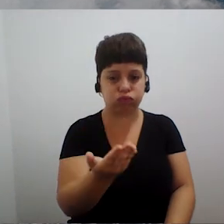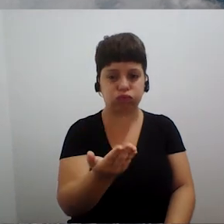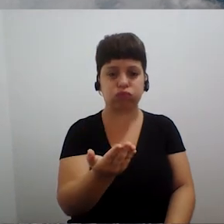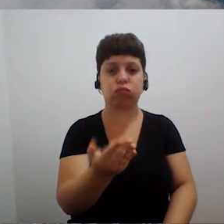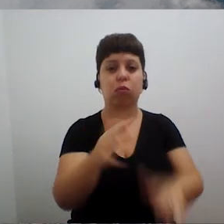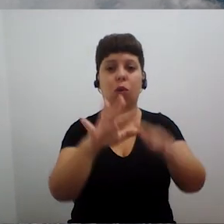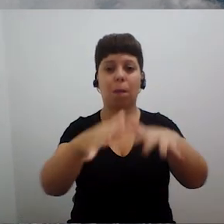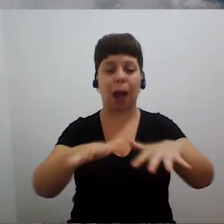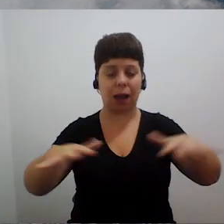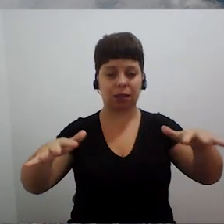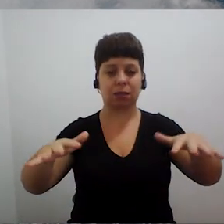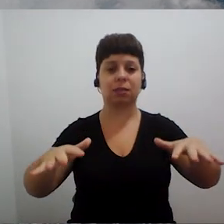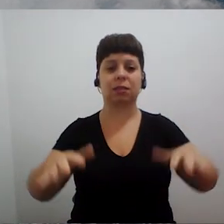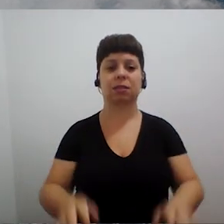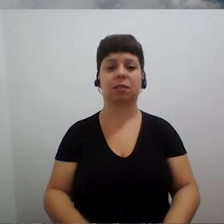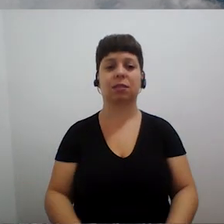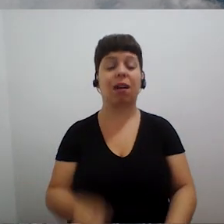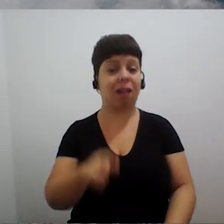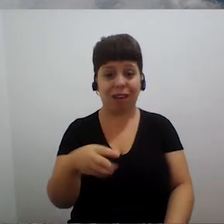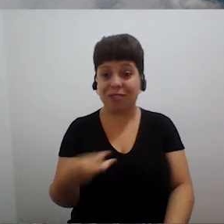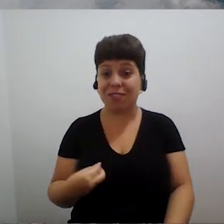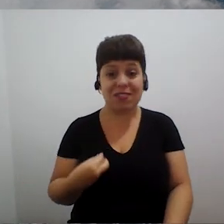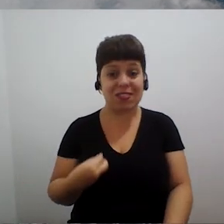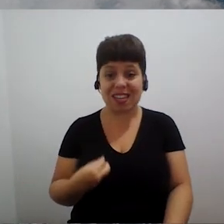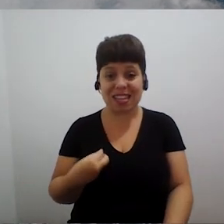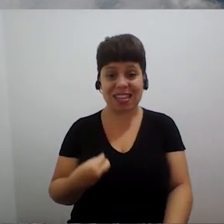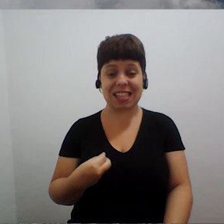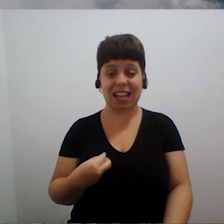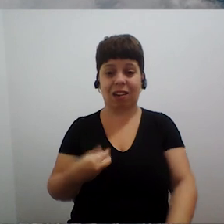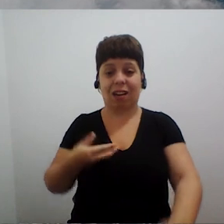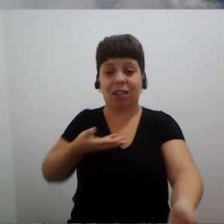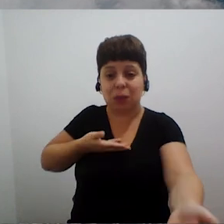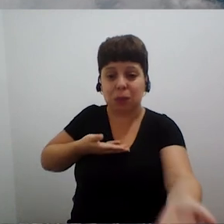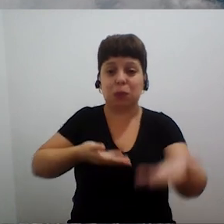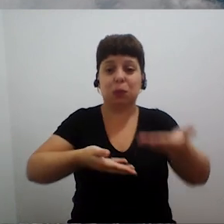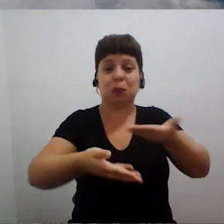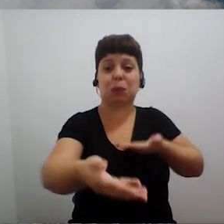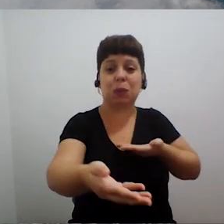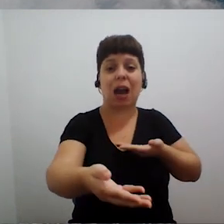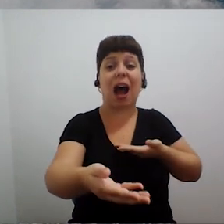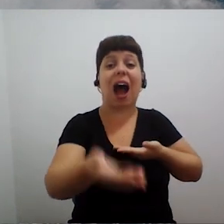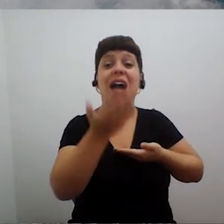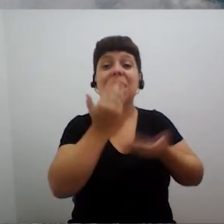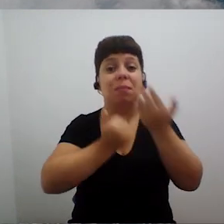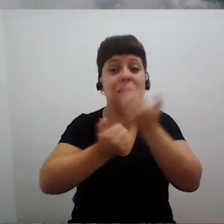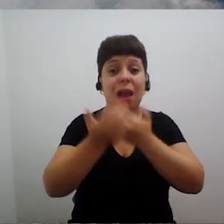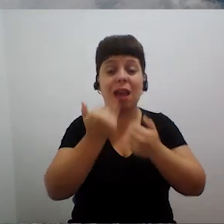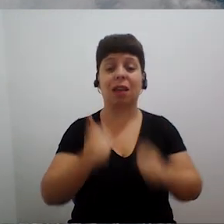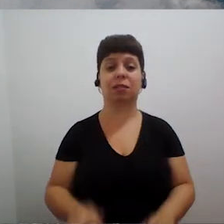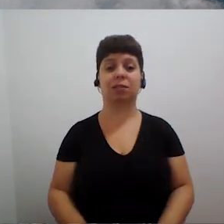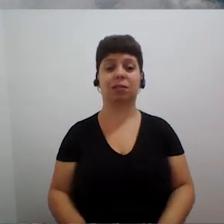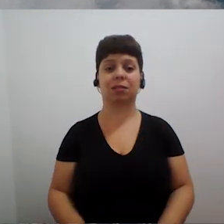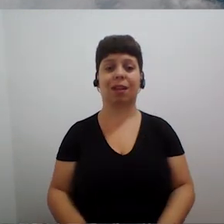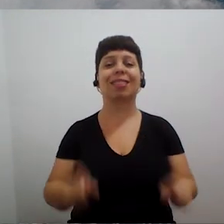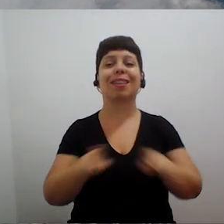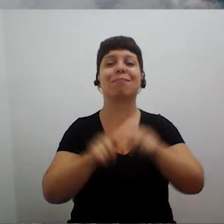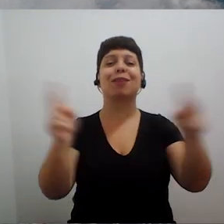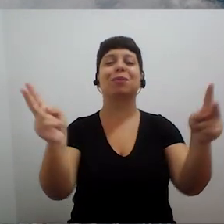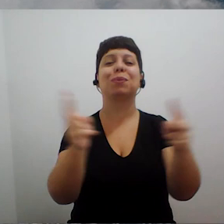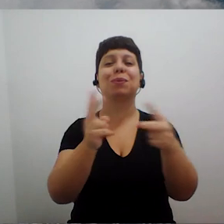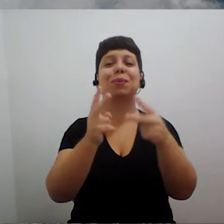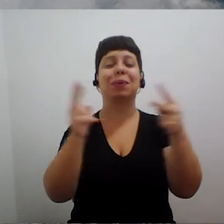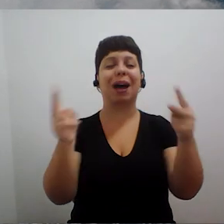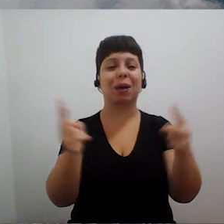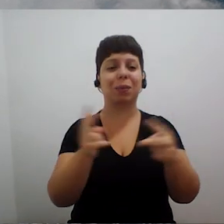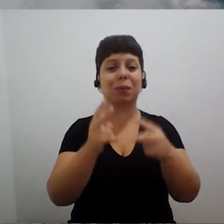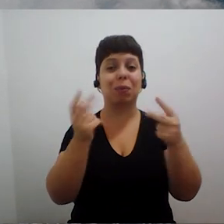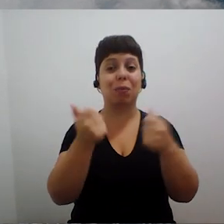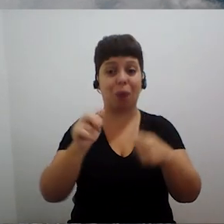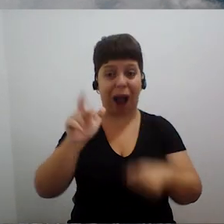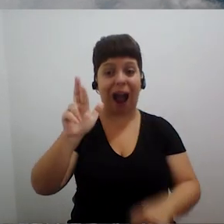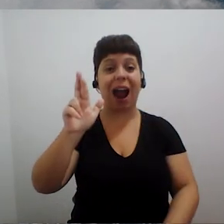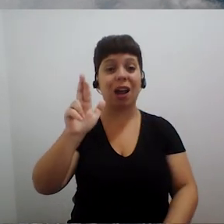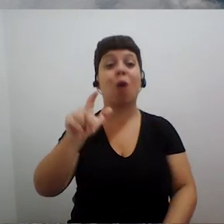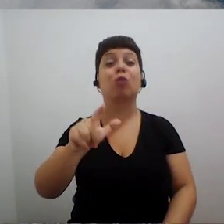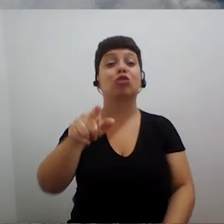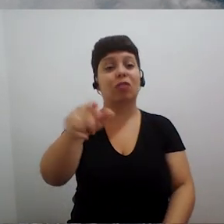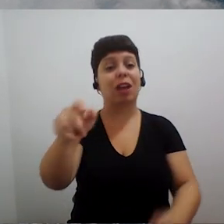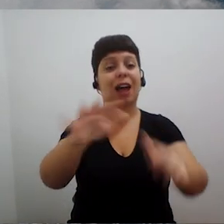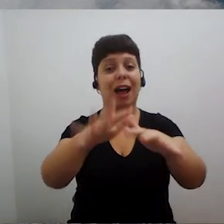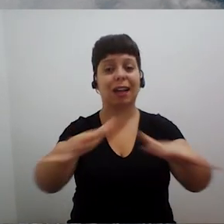mas a vida, é a vida que ele devolve, alimento, a nossa brisa né? o ar que respiramos também vem do mar